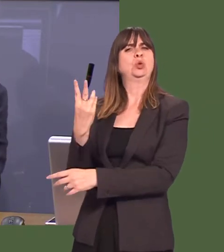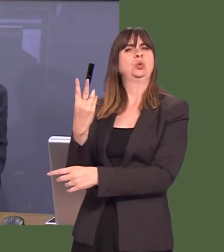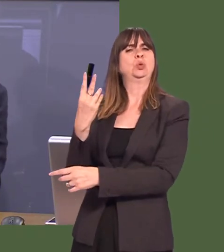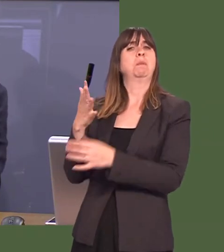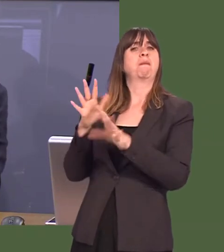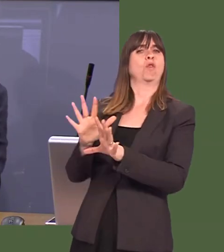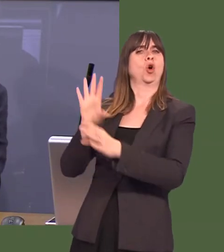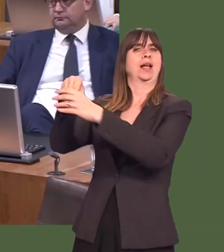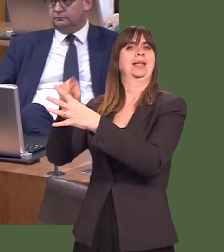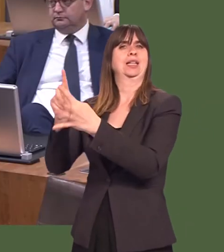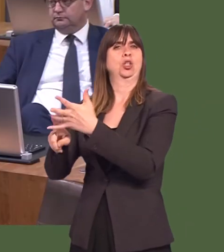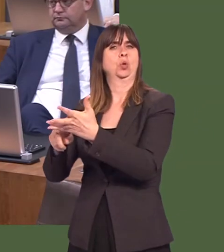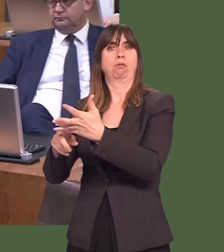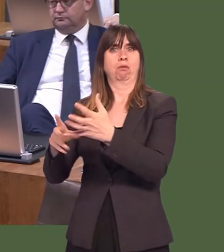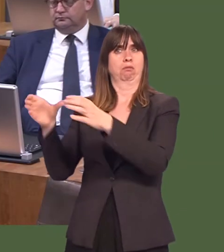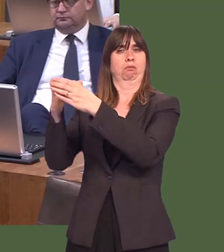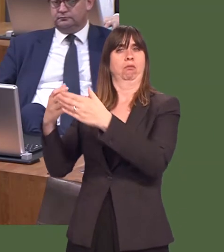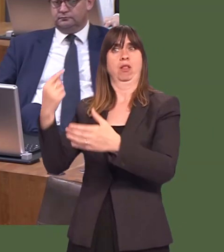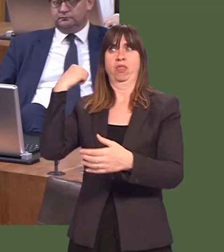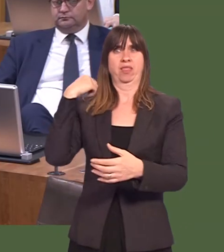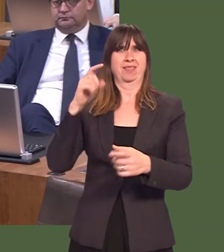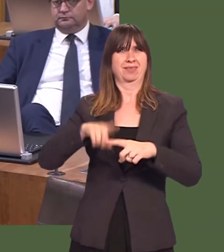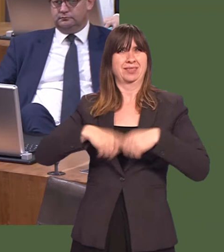fel roedden nhw yn 1972, ond nid felly ywír Deyrnas Unedig dim rhagor.